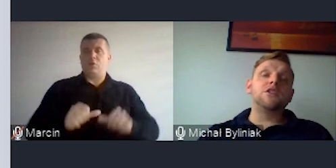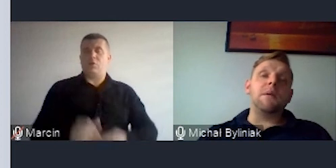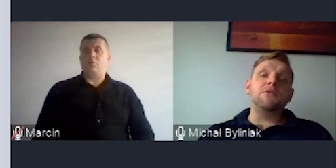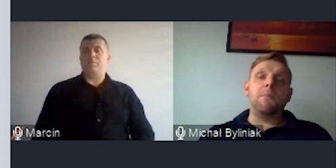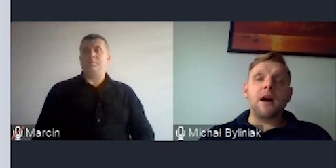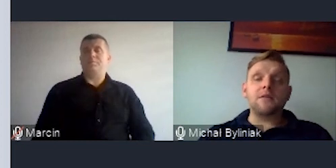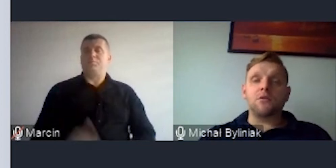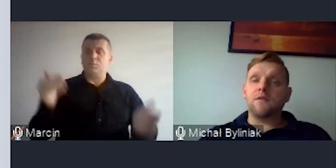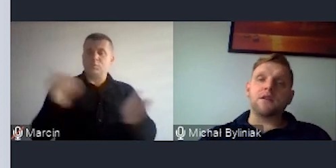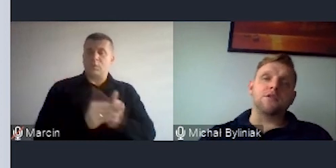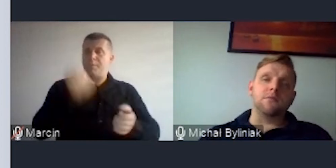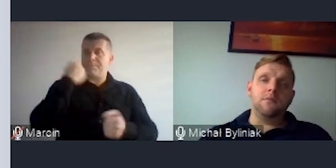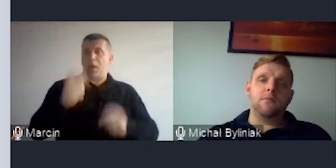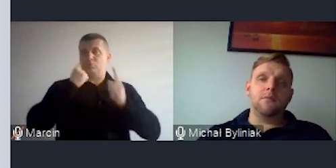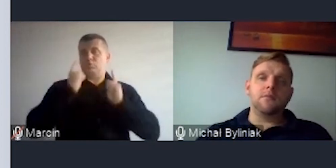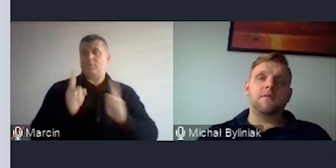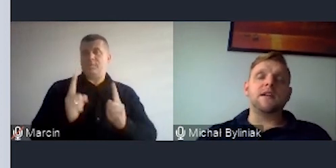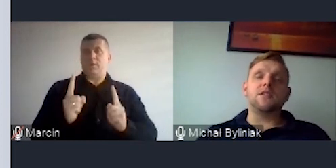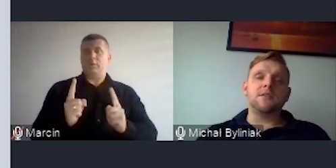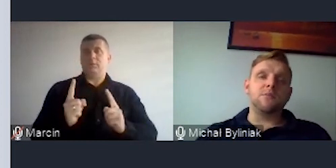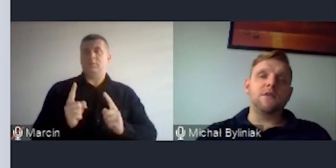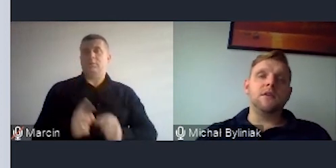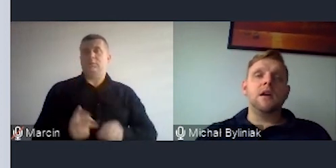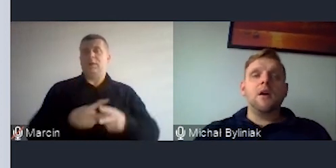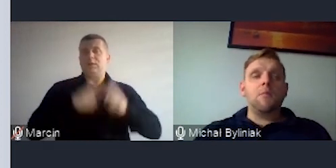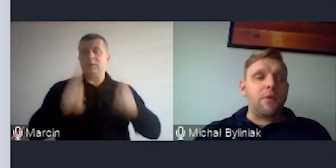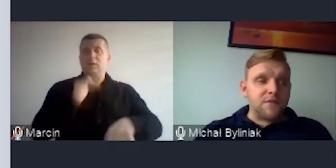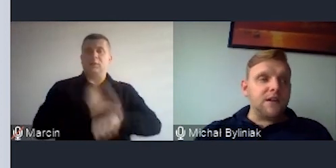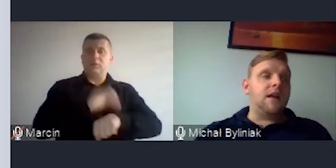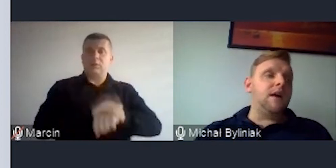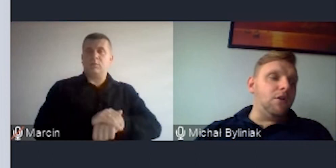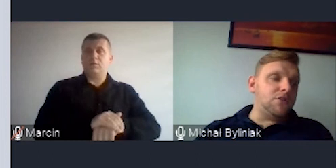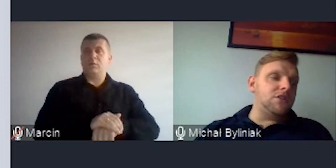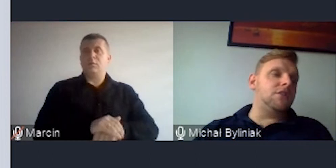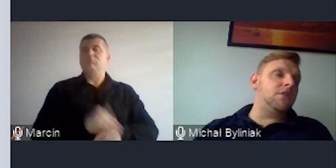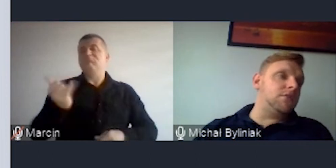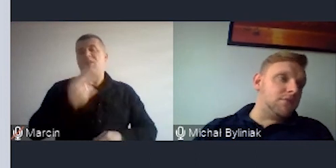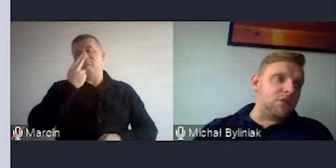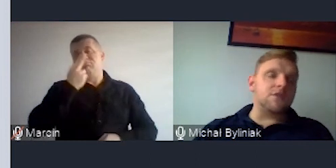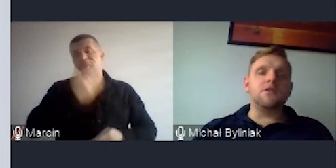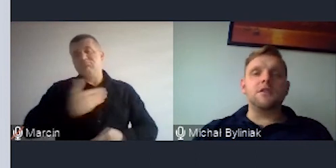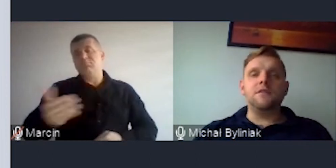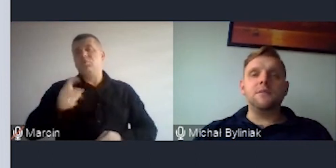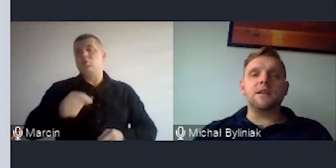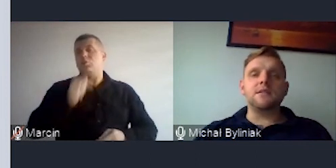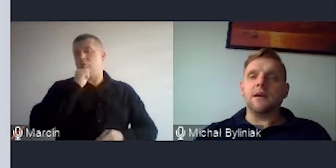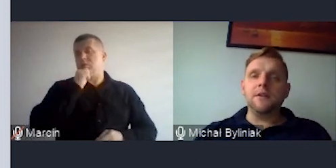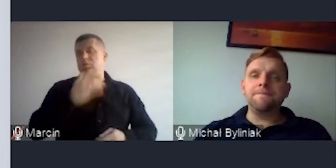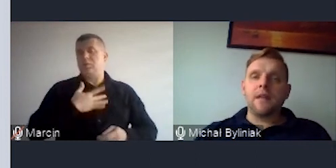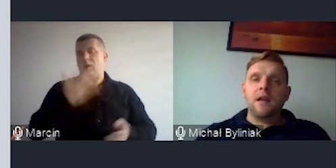Trzeba być bardzo uważnym w zakresie zamówień, bo zwykle kończy się to dosyć dotkliwymi sankcjami,